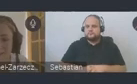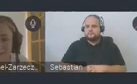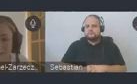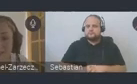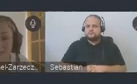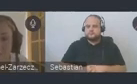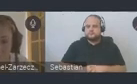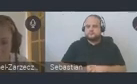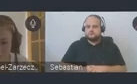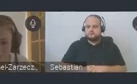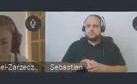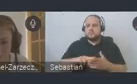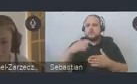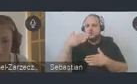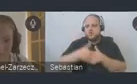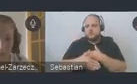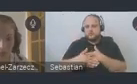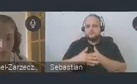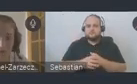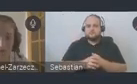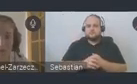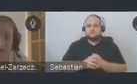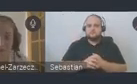I tak na koniec. Pokażę wam jeszcze.